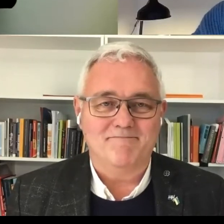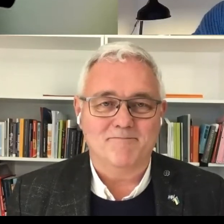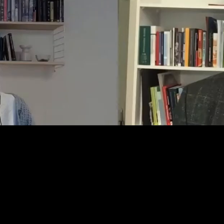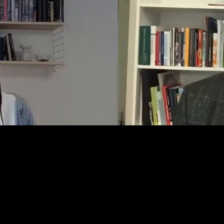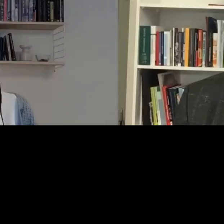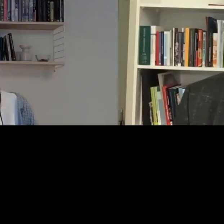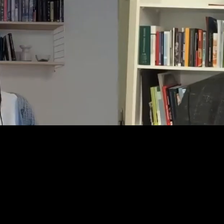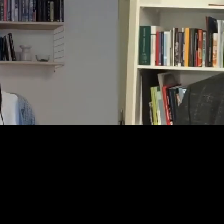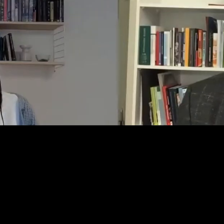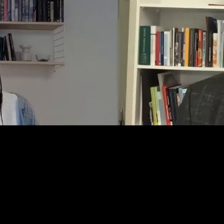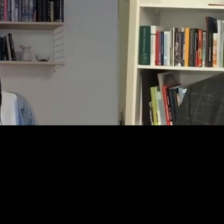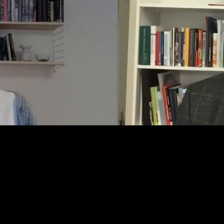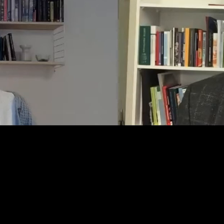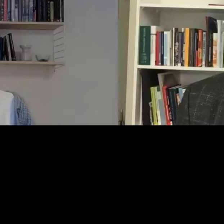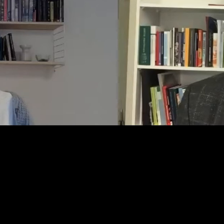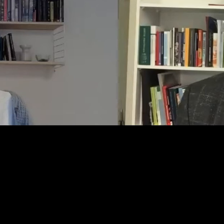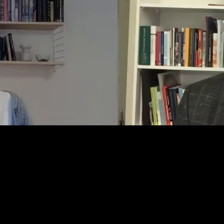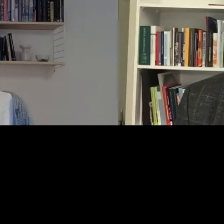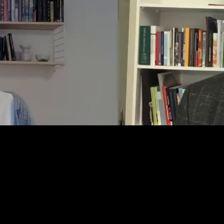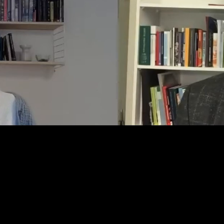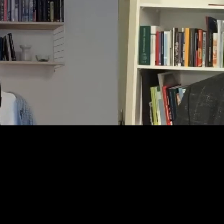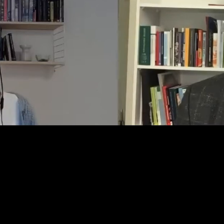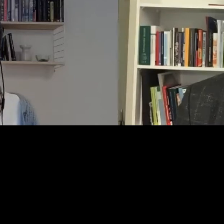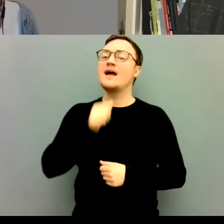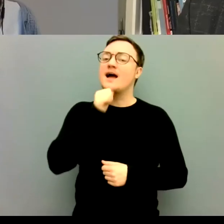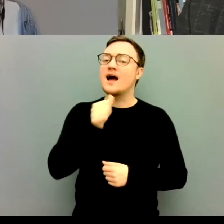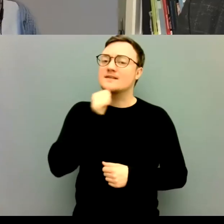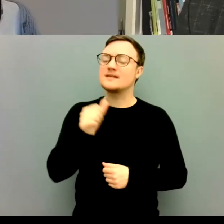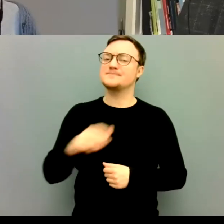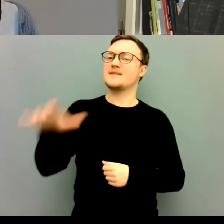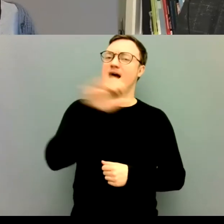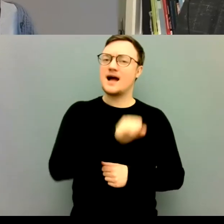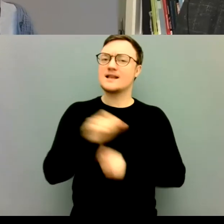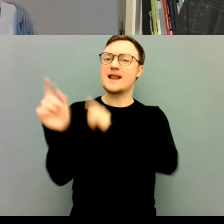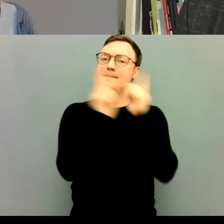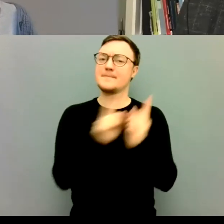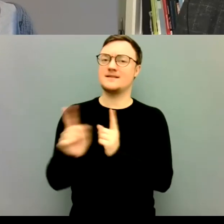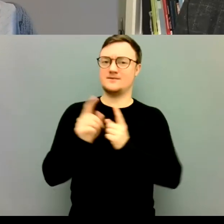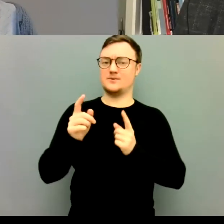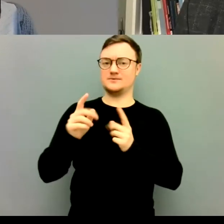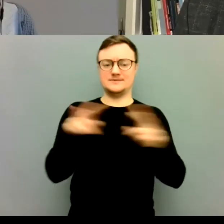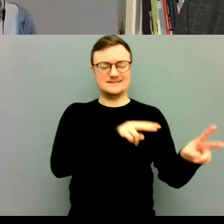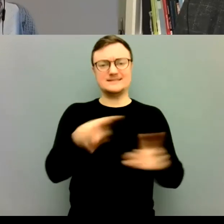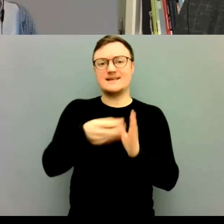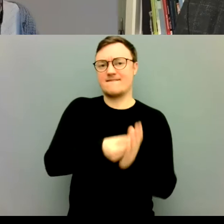Tack så hemskt mycket! Detta med alla människors lika värde.